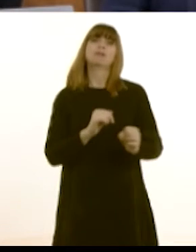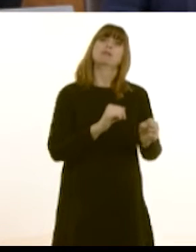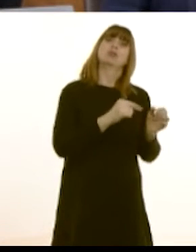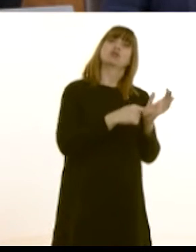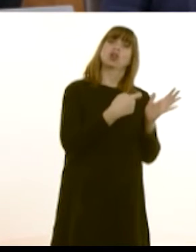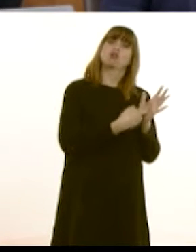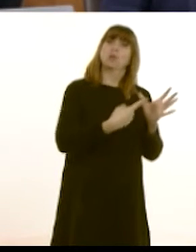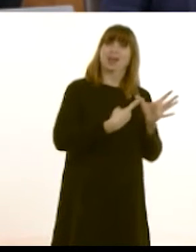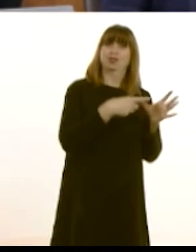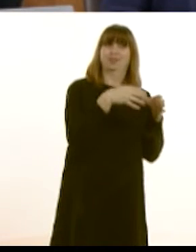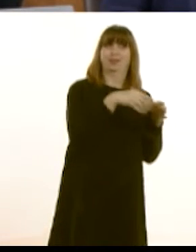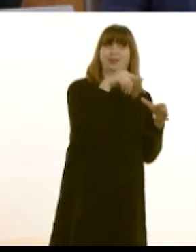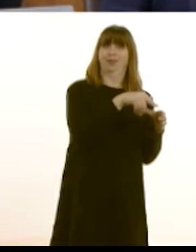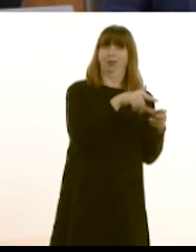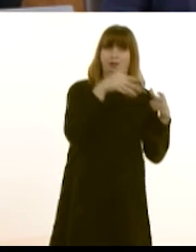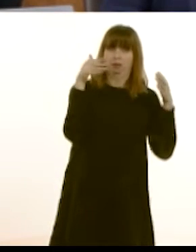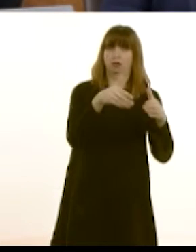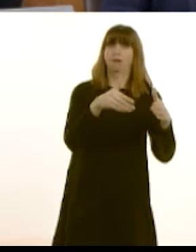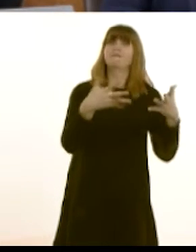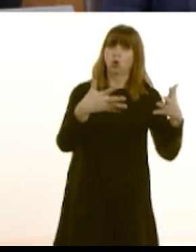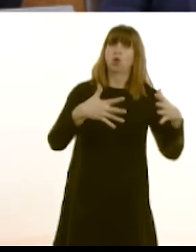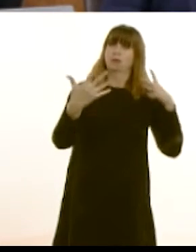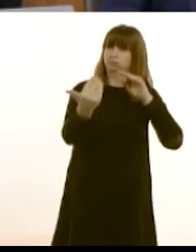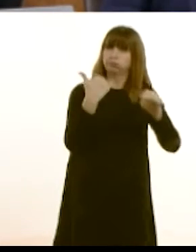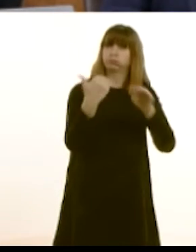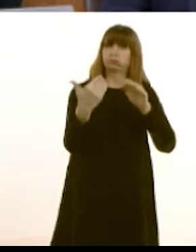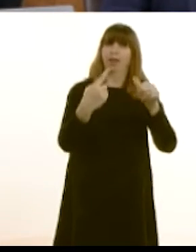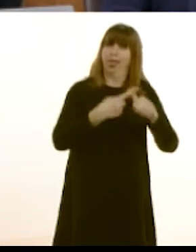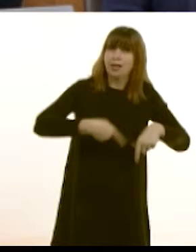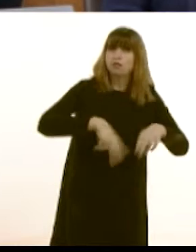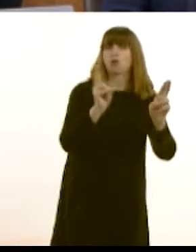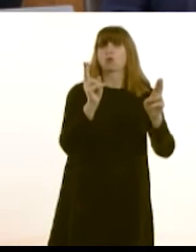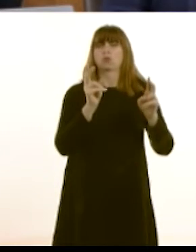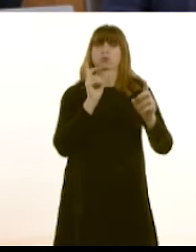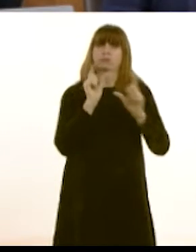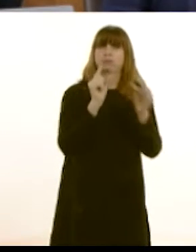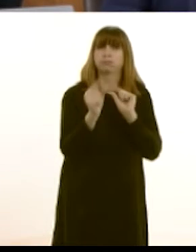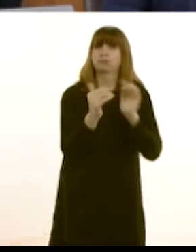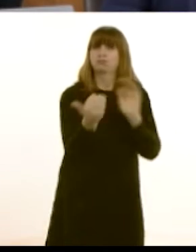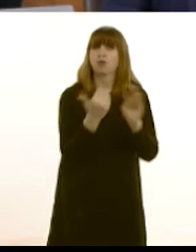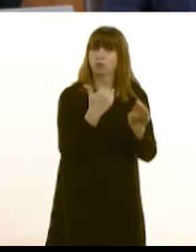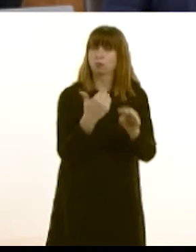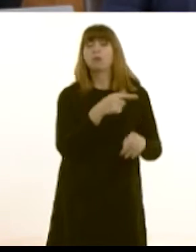fel Llywodraeth, awdurdodau lleol syín cynnal y ffyrdd dros y Llywodraeth, a dyna syín wir am yr A55 hefyd.